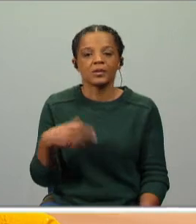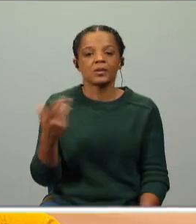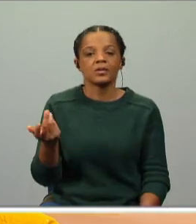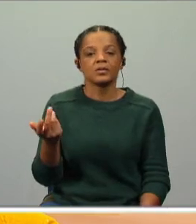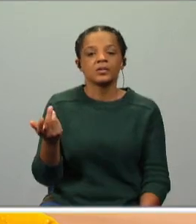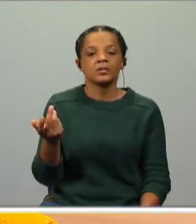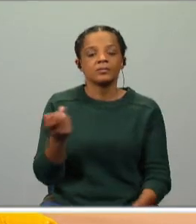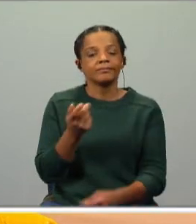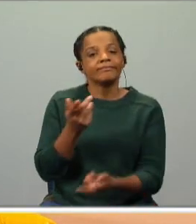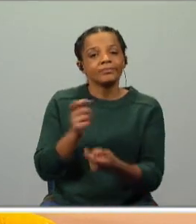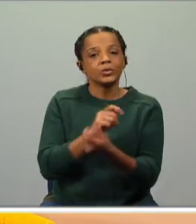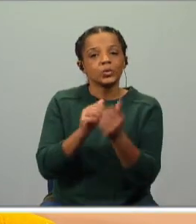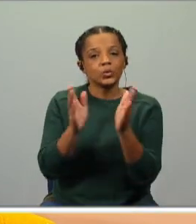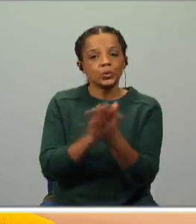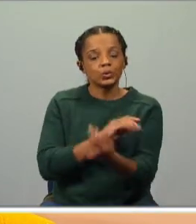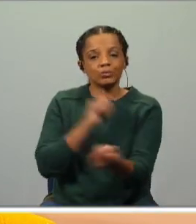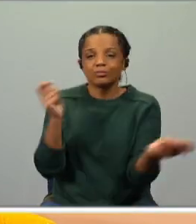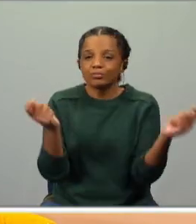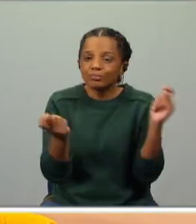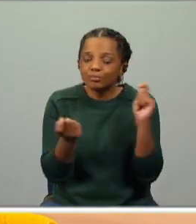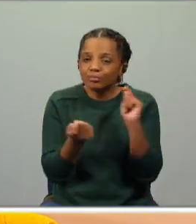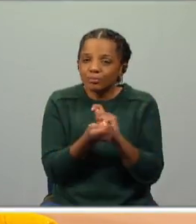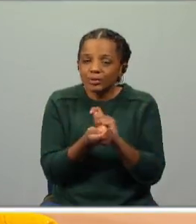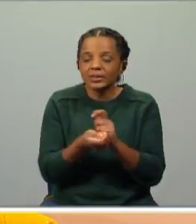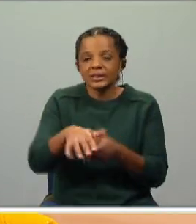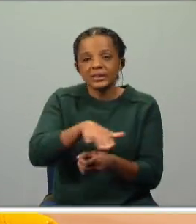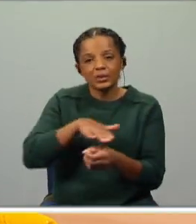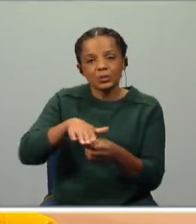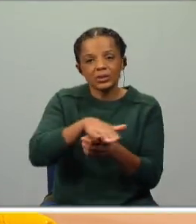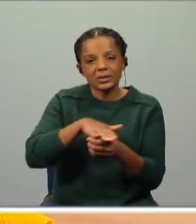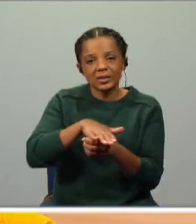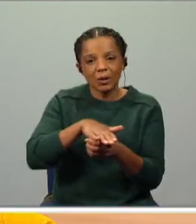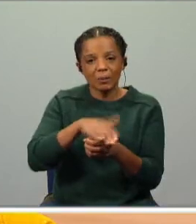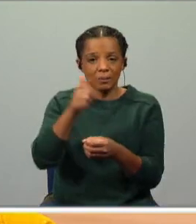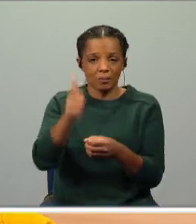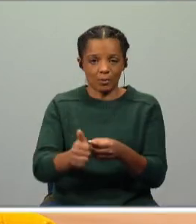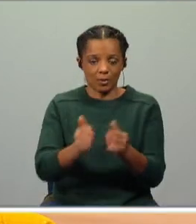transformou-se tudo numa situação boa para todos.